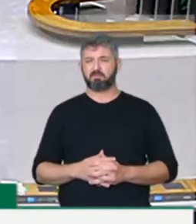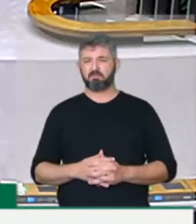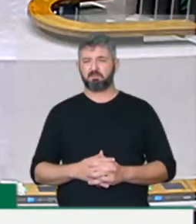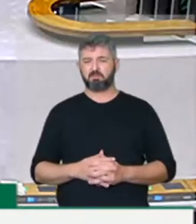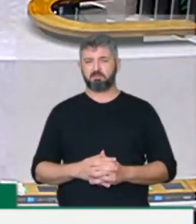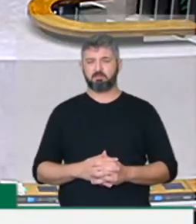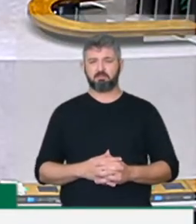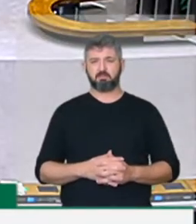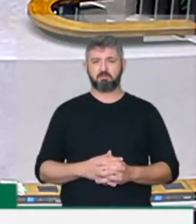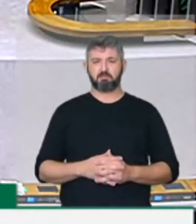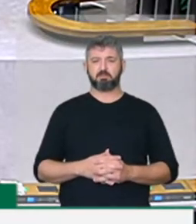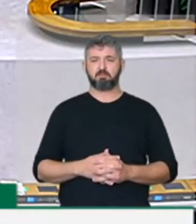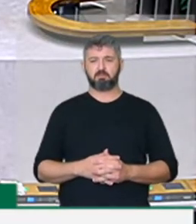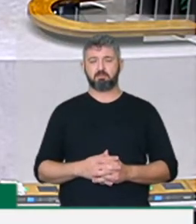TAMBÉM. -- [DEPUTADA]: O PSOL